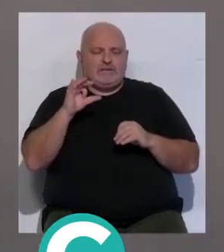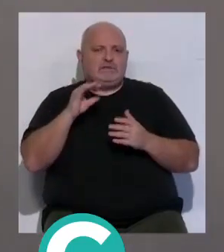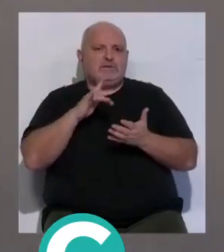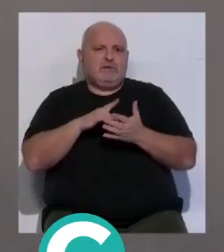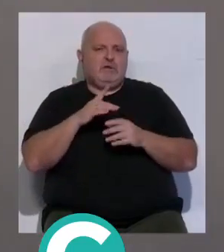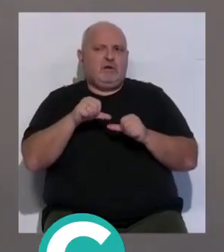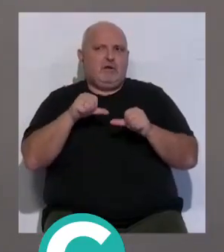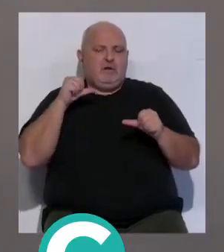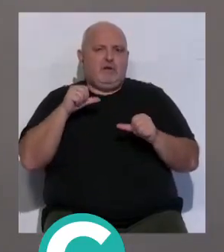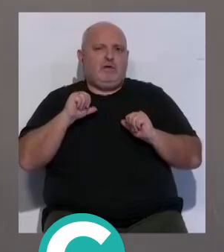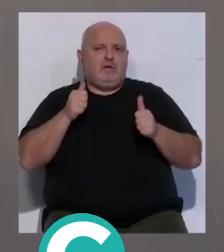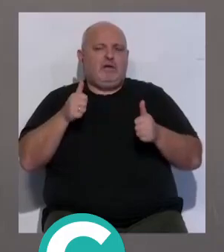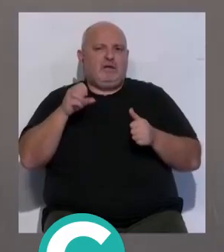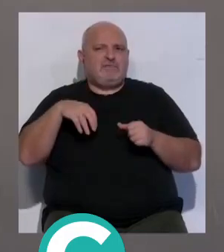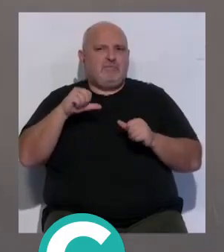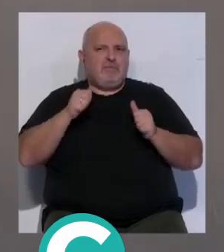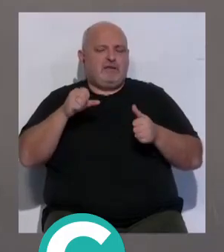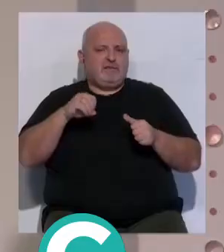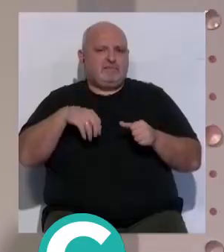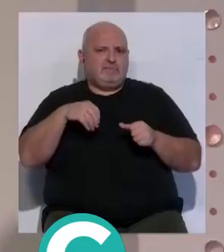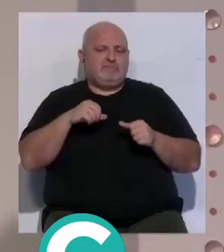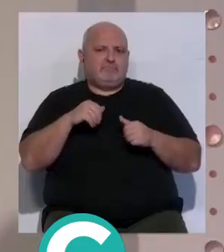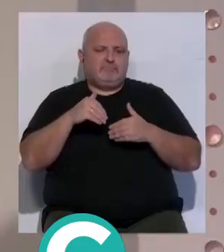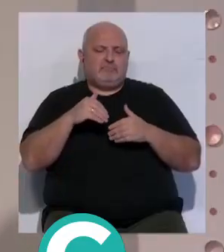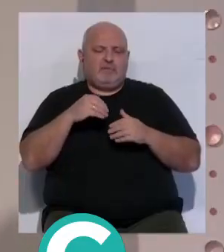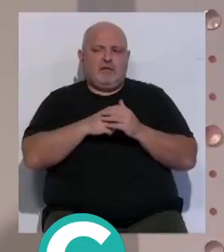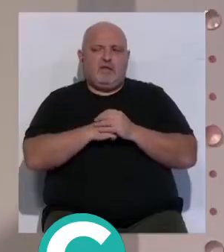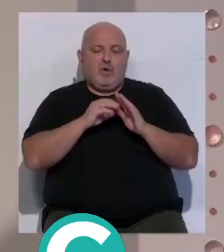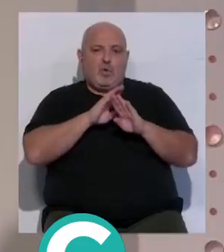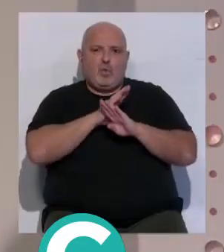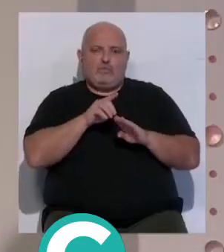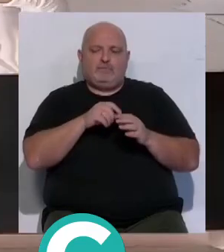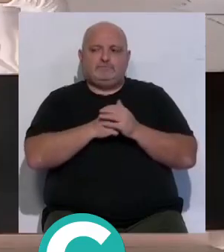una trayectoria muy buena persona San Fernando Hugo ahora si no lo Confirmamos Claro que sí